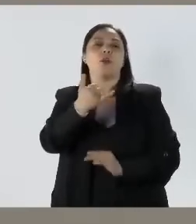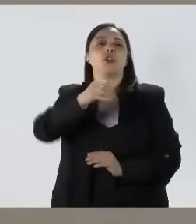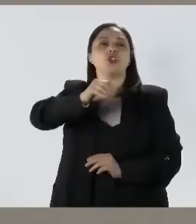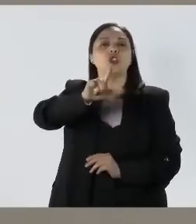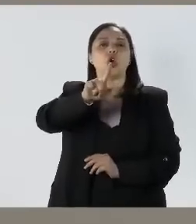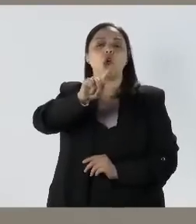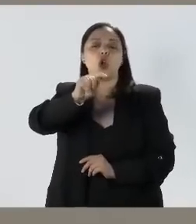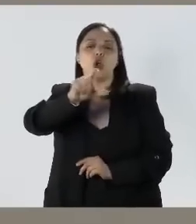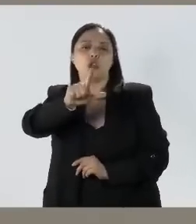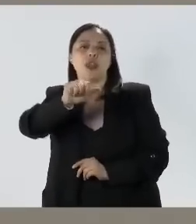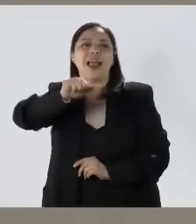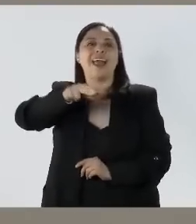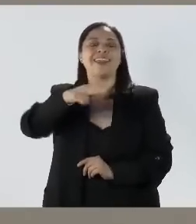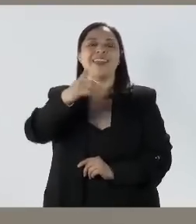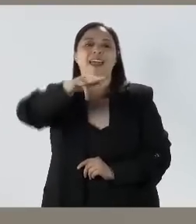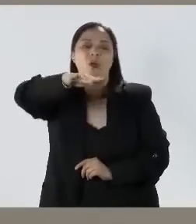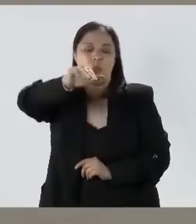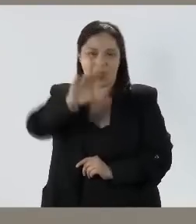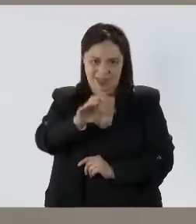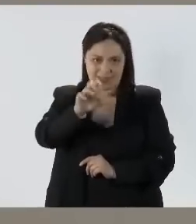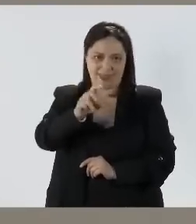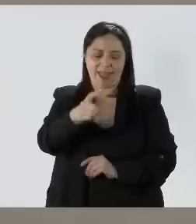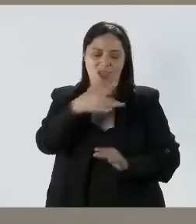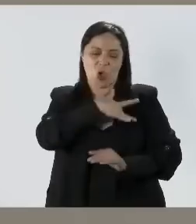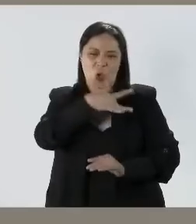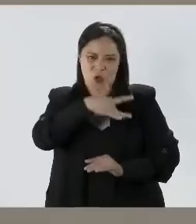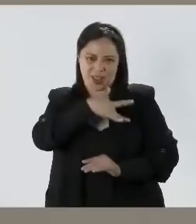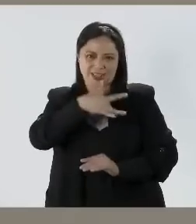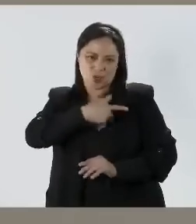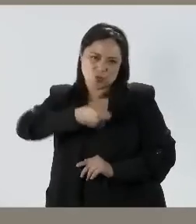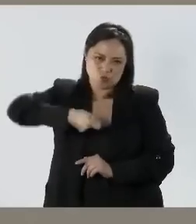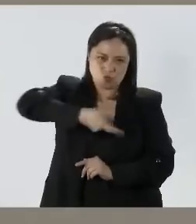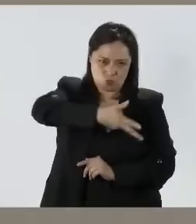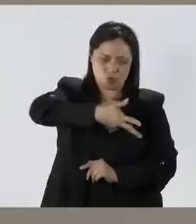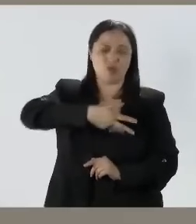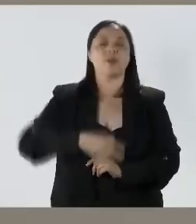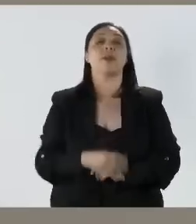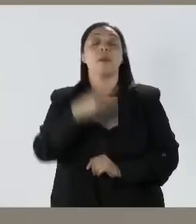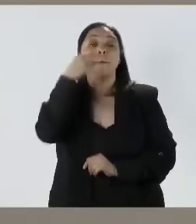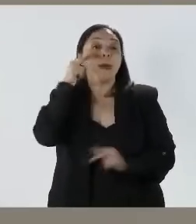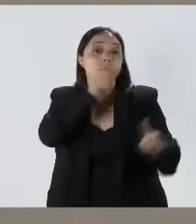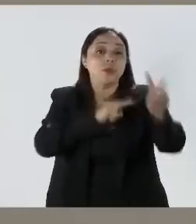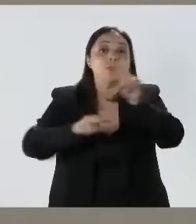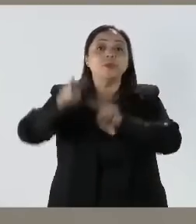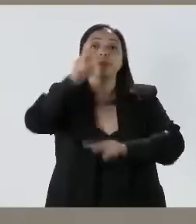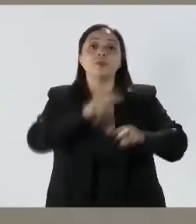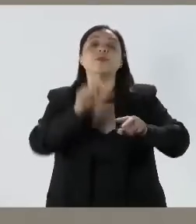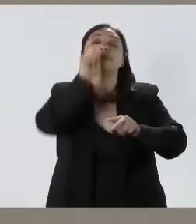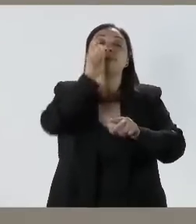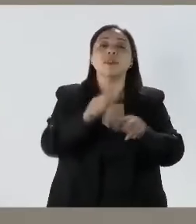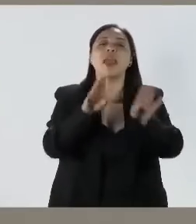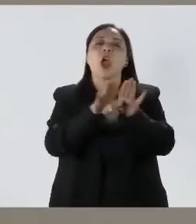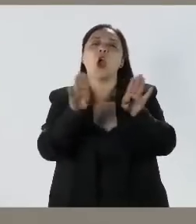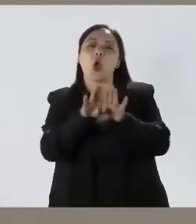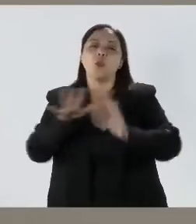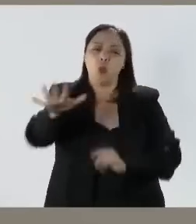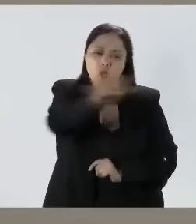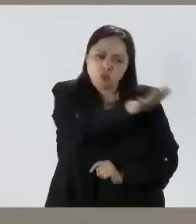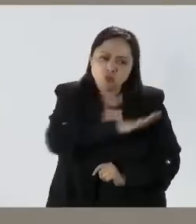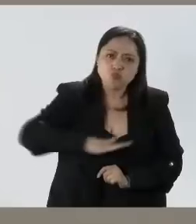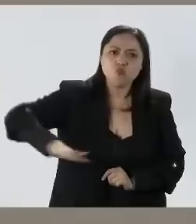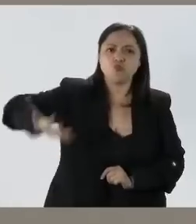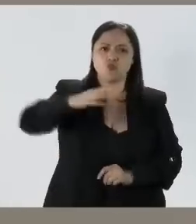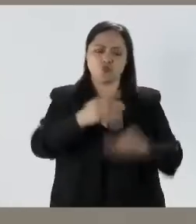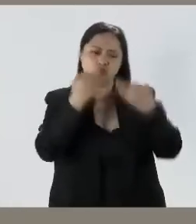corazón del anaguat vamos a visibilizar y rescatar la imagen urbana de los pueblos y barrios de esta